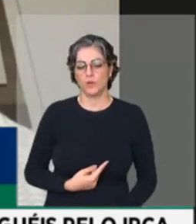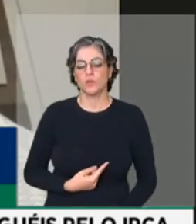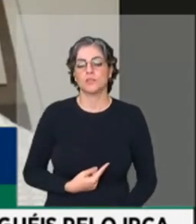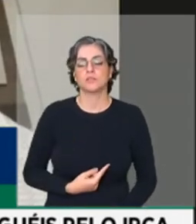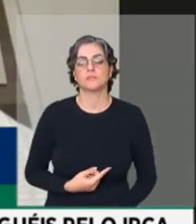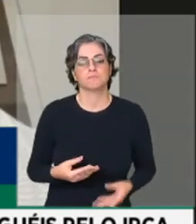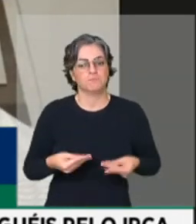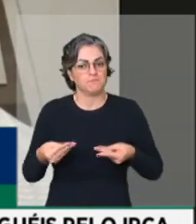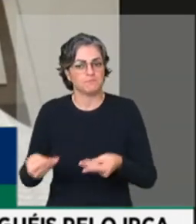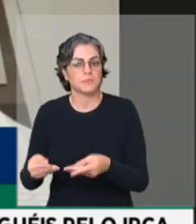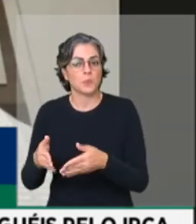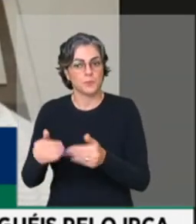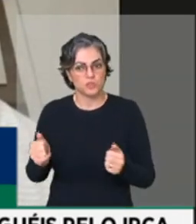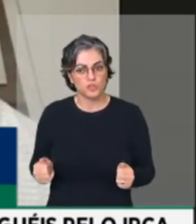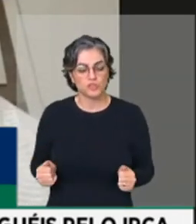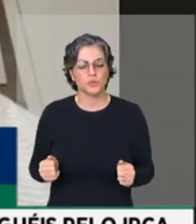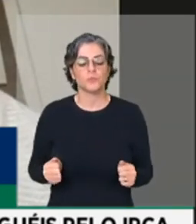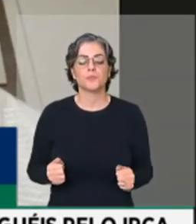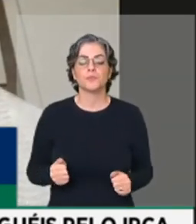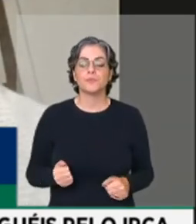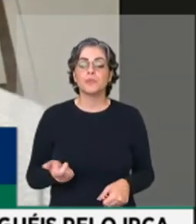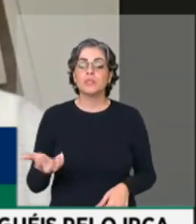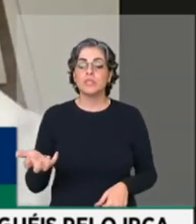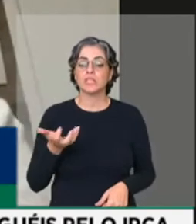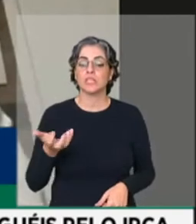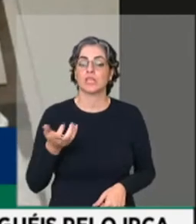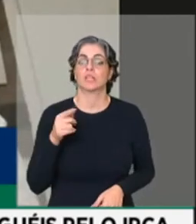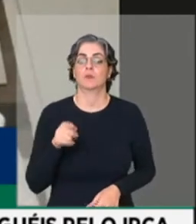ENCAMINHAMOS... O REQUERIMENTO PARA QUE FOSSE APENSADO A ESSE PROJETO UM PROJETO DE MINHA